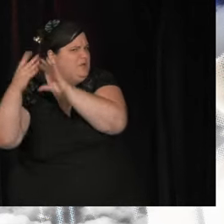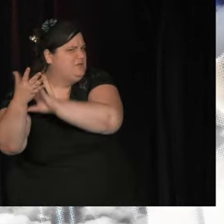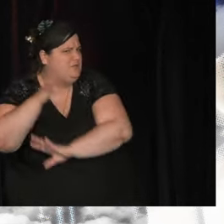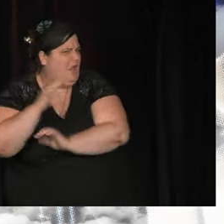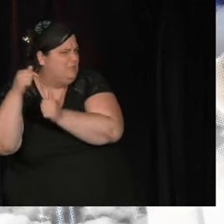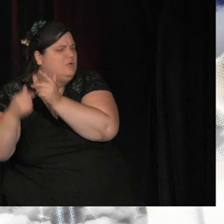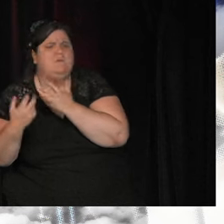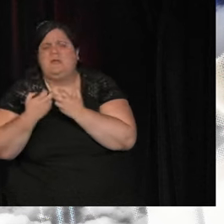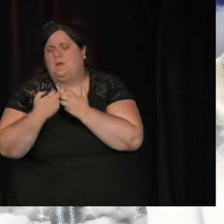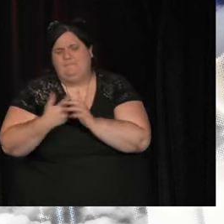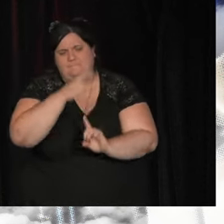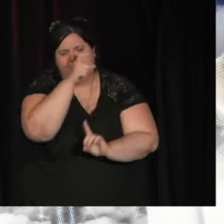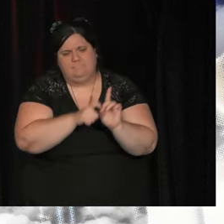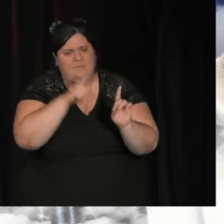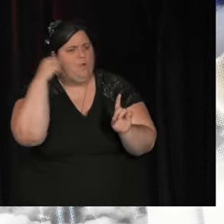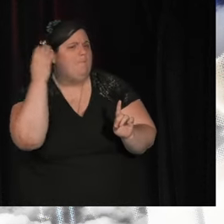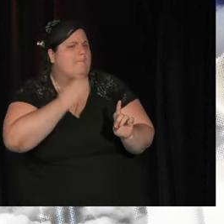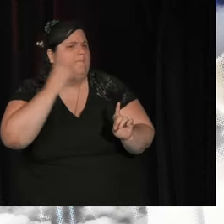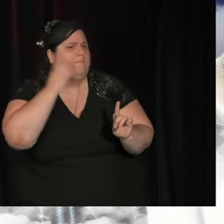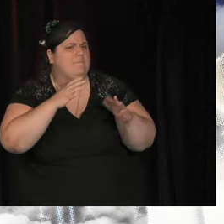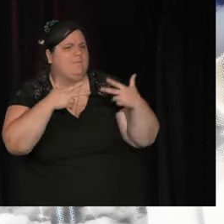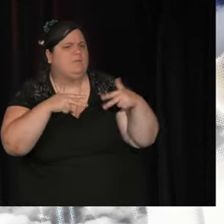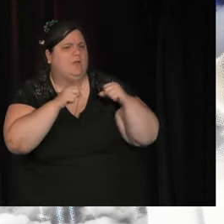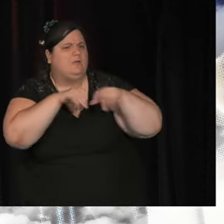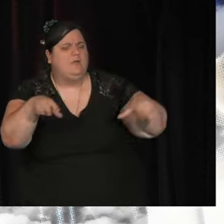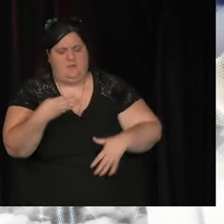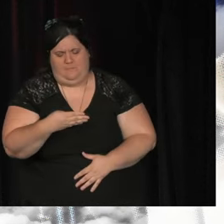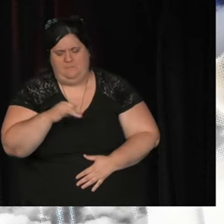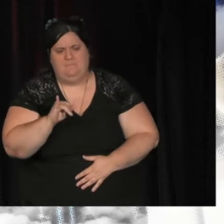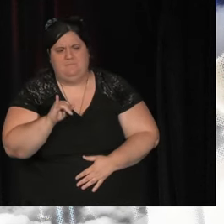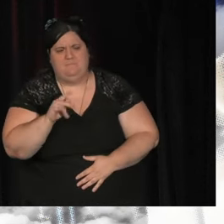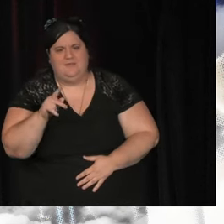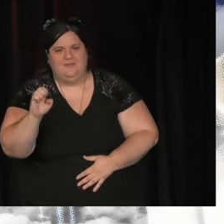l'accessibilité dans le jeu vidéo. Regardez un truc qui s'appelle… C'est CapGame. Je crois qu'il y a Jérôme.